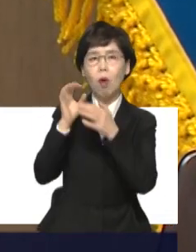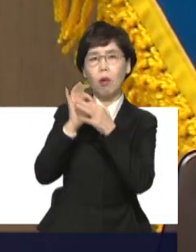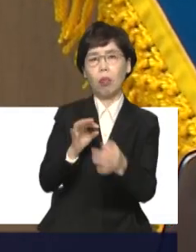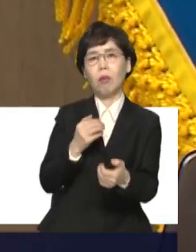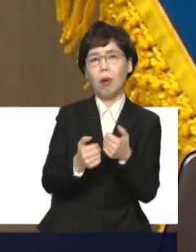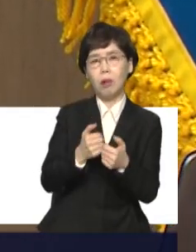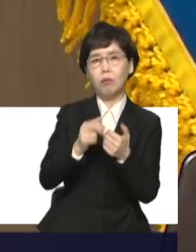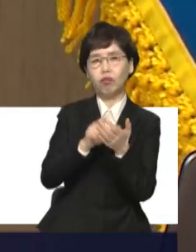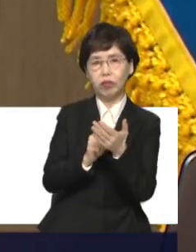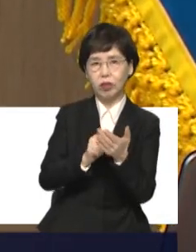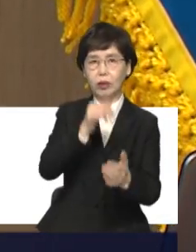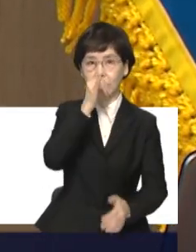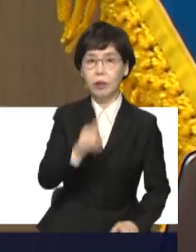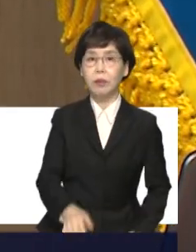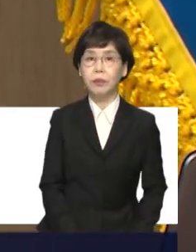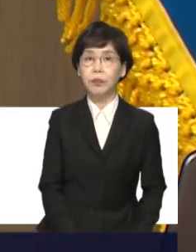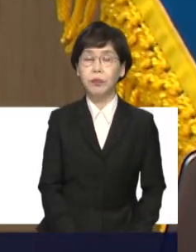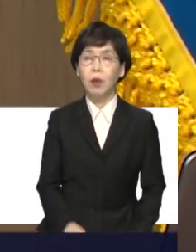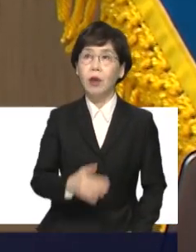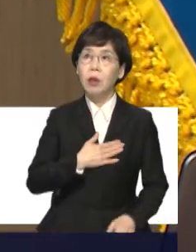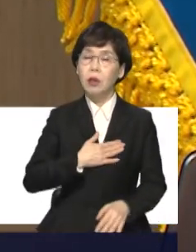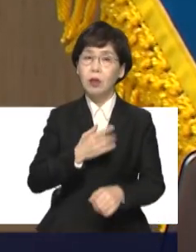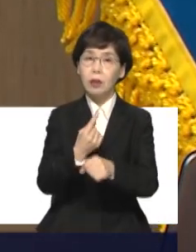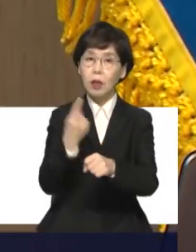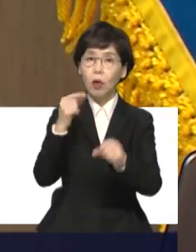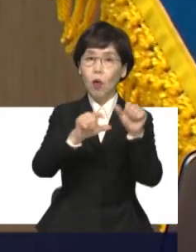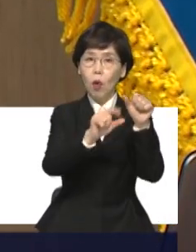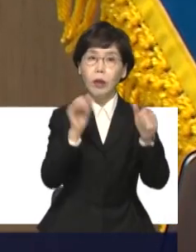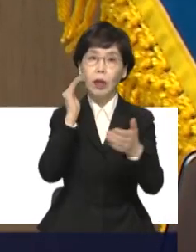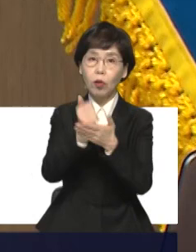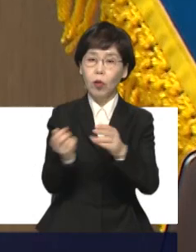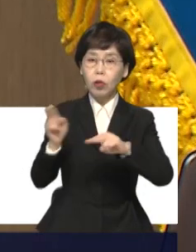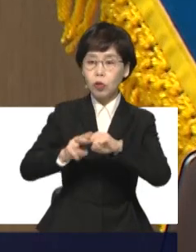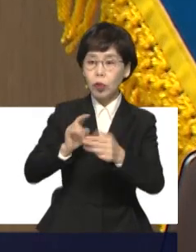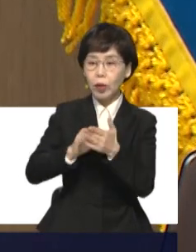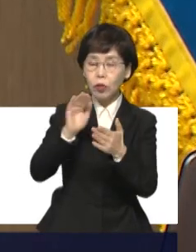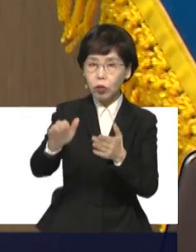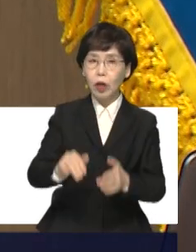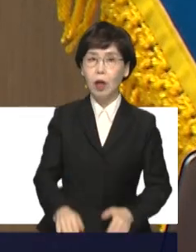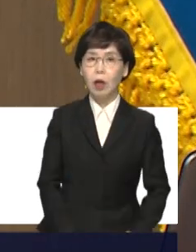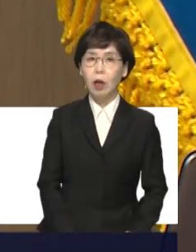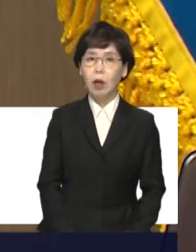저는 작년 5월 대통령 취임 이후 존재마저 불투명해진 한일 관계의 정상화 방안을